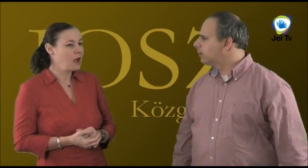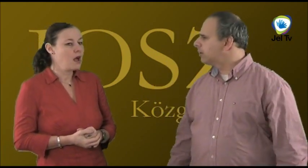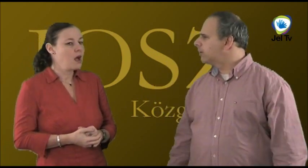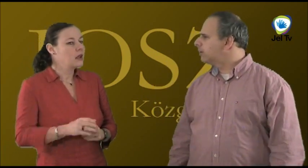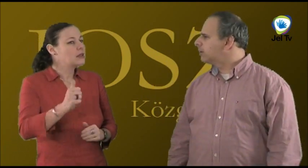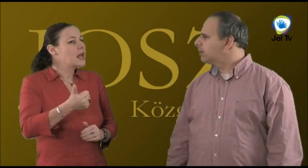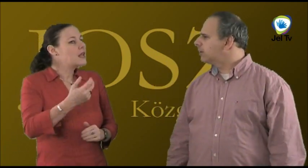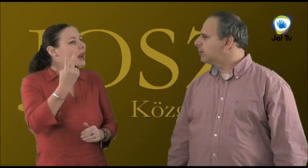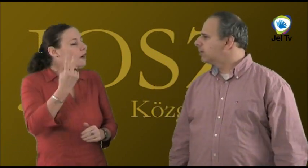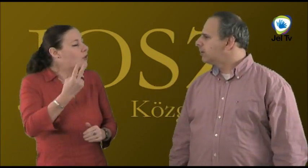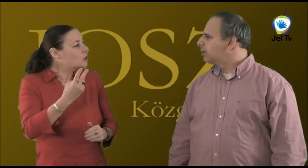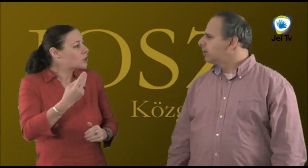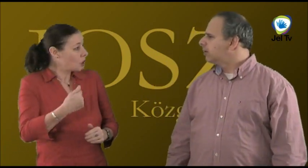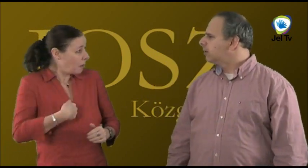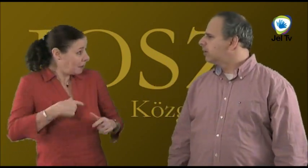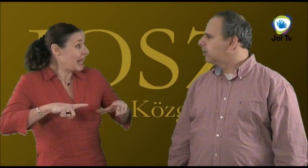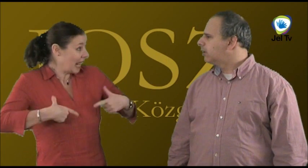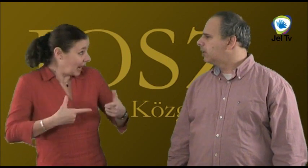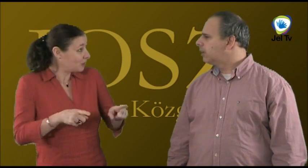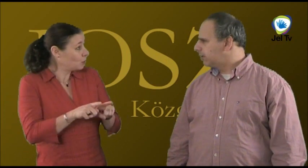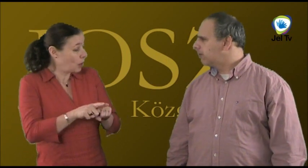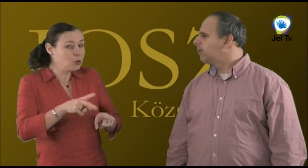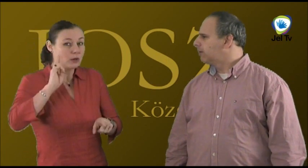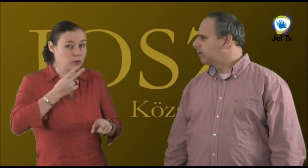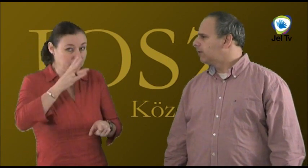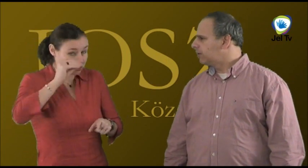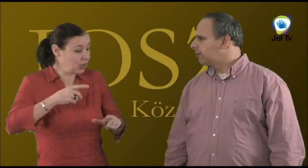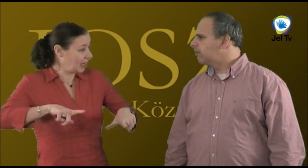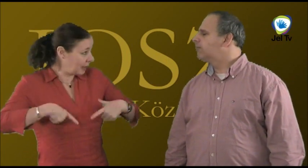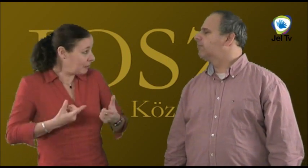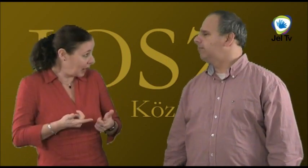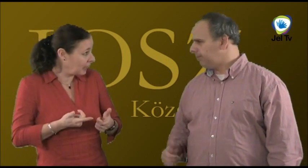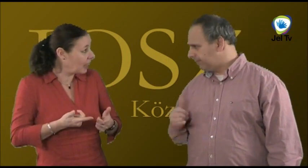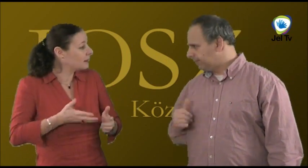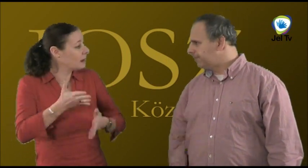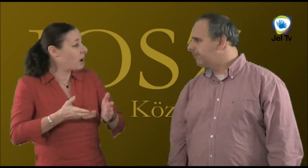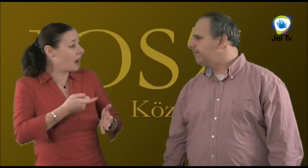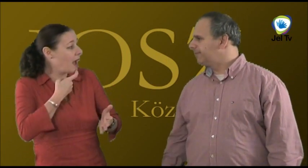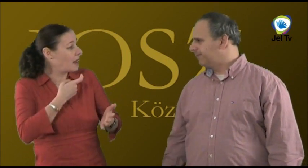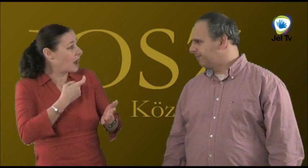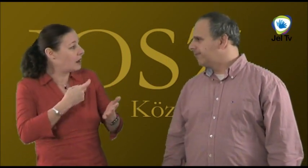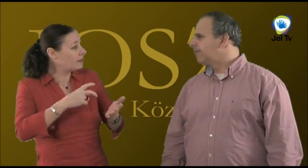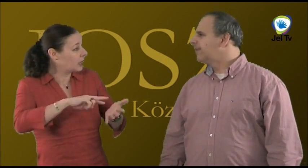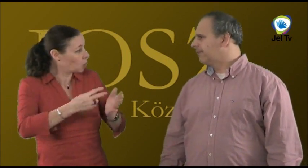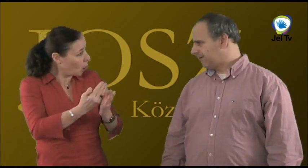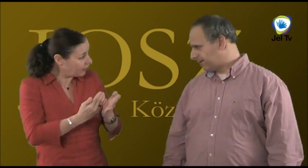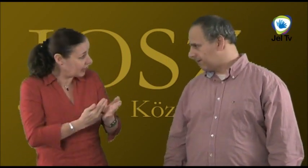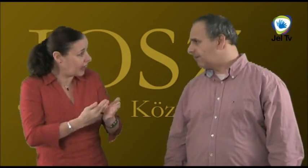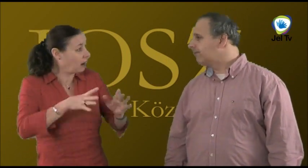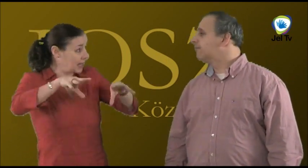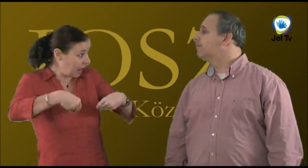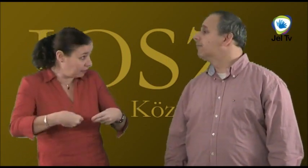Az egyik legfontosabb a mi életünkben, ugyanúgy a siketeknél is, a jelnyelvi törvénynek az elfogadása,